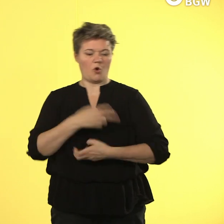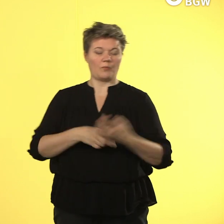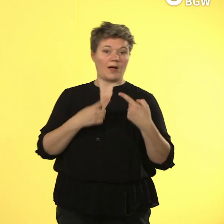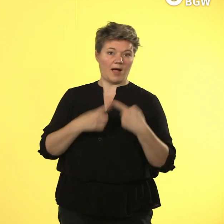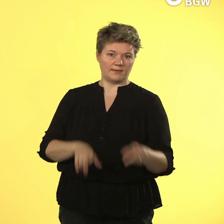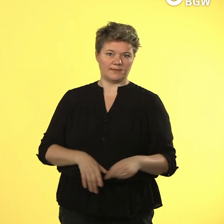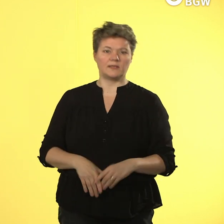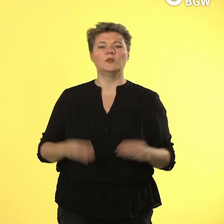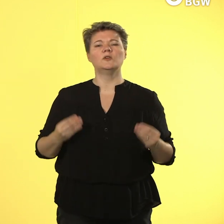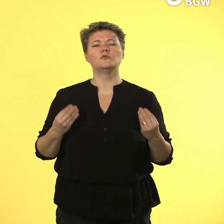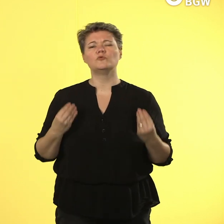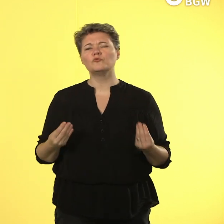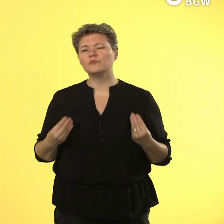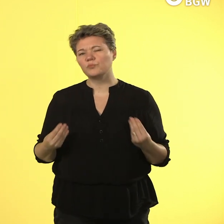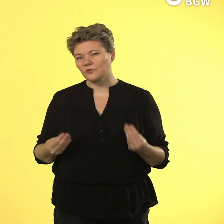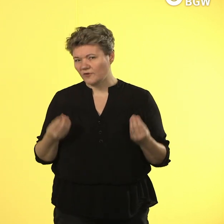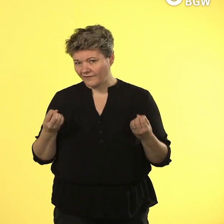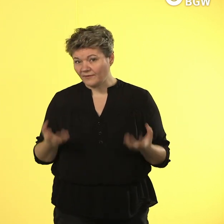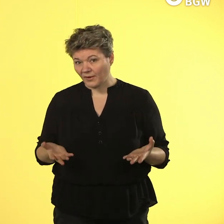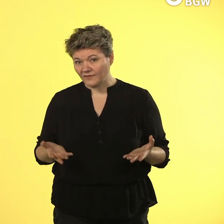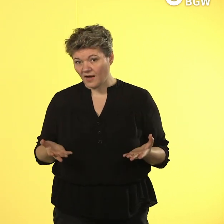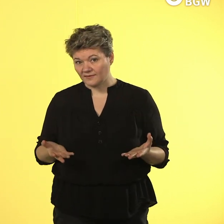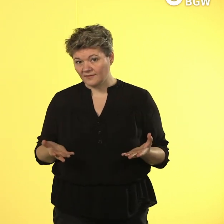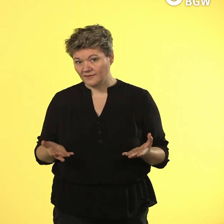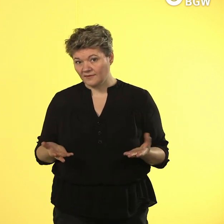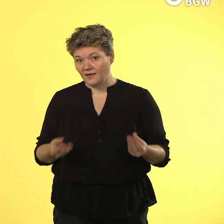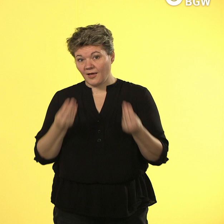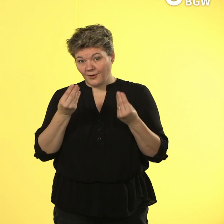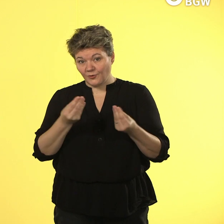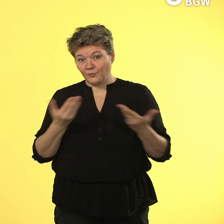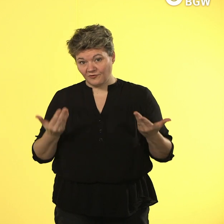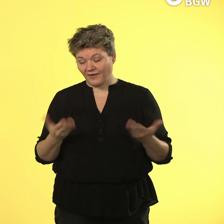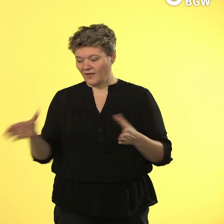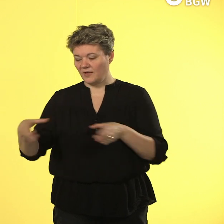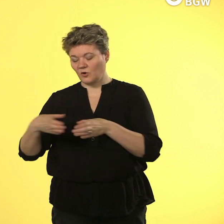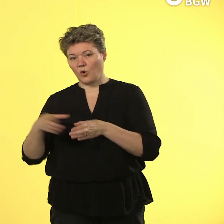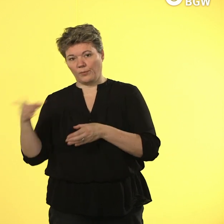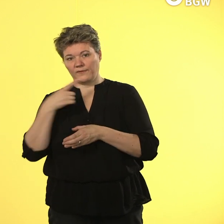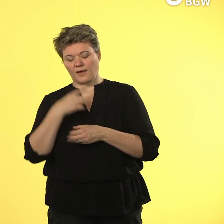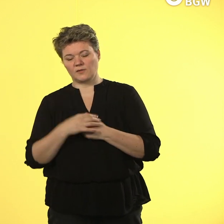ist es so, dass eine Gruppe sagt: "Okay, wenn Jemandes Verhalten gerade schwierig ist, in diesem Fall von Frau Meier, angenommen,